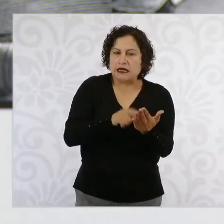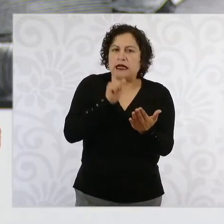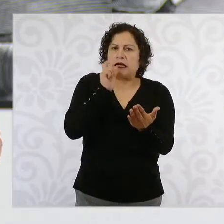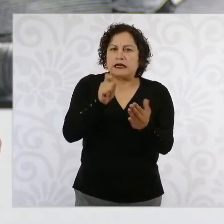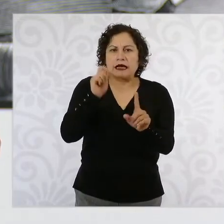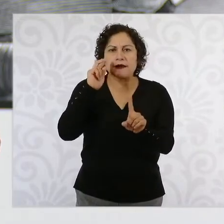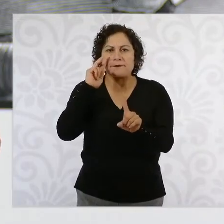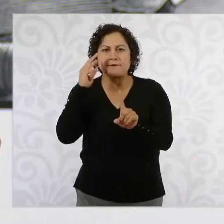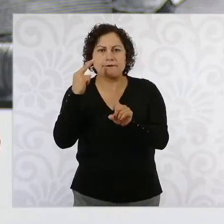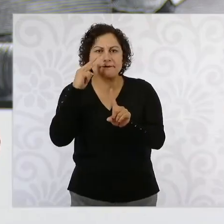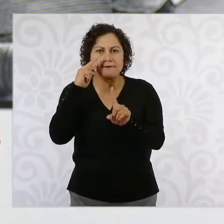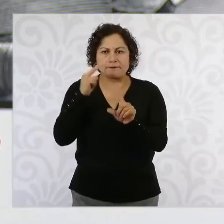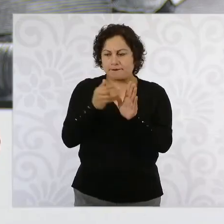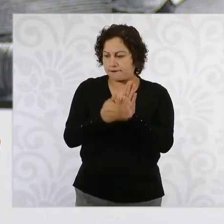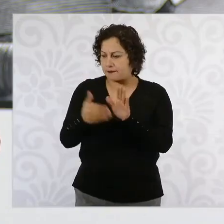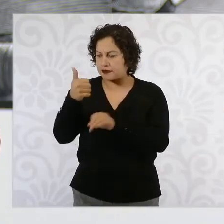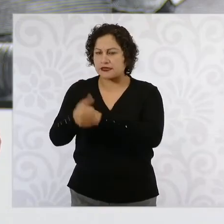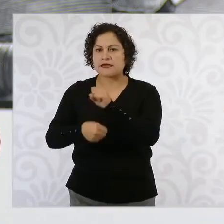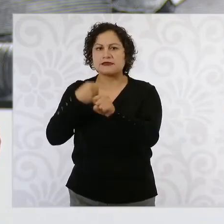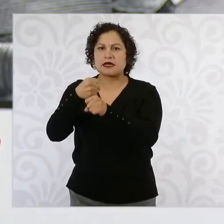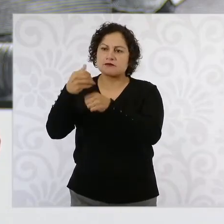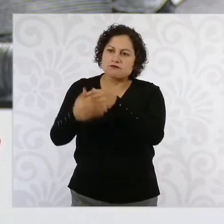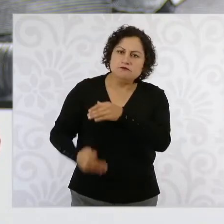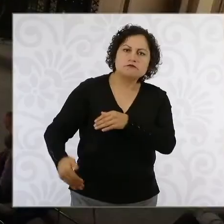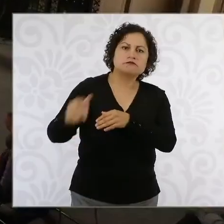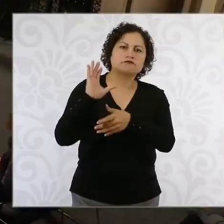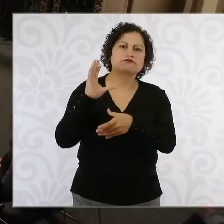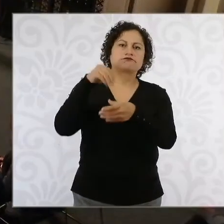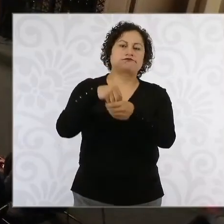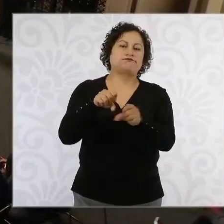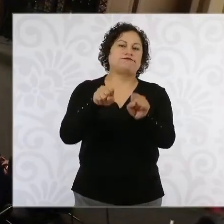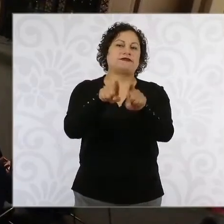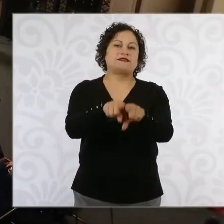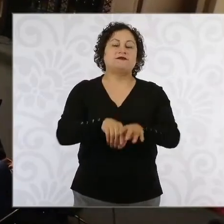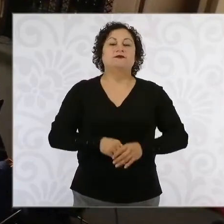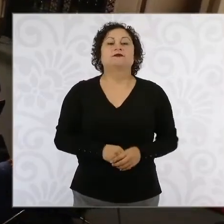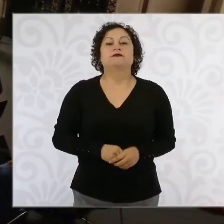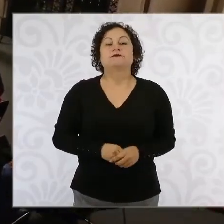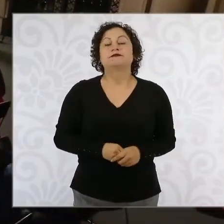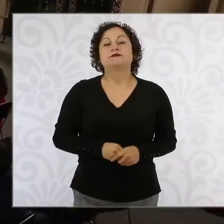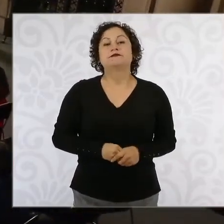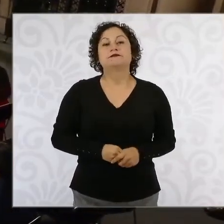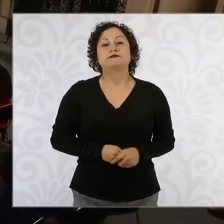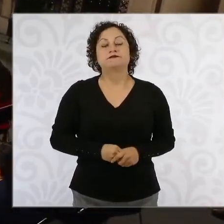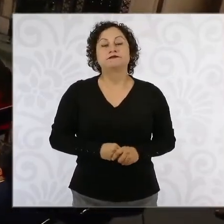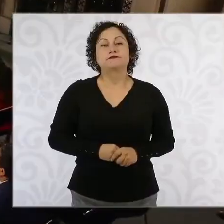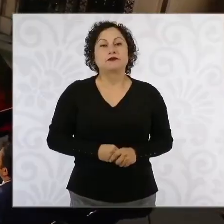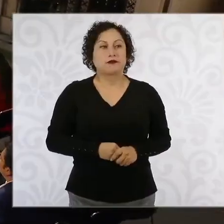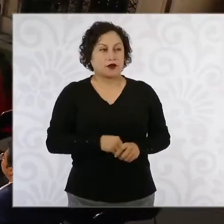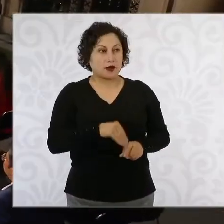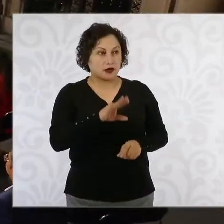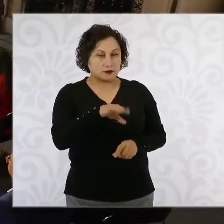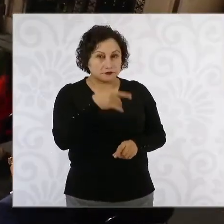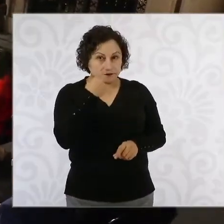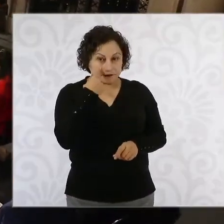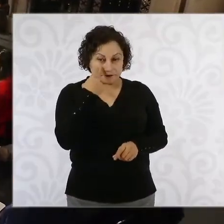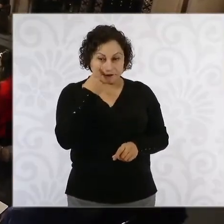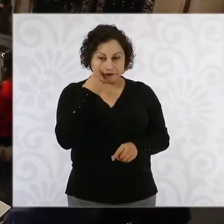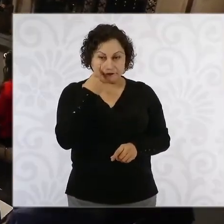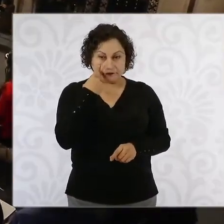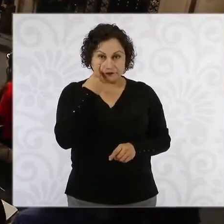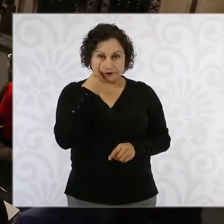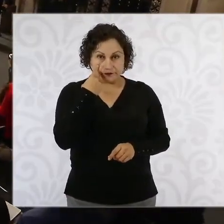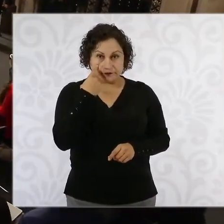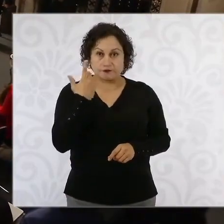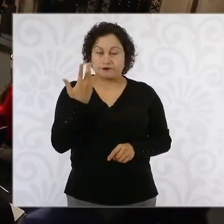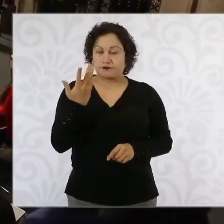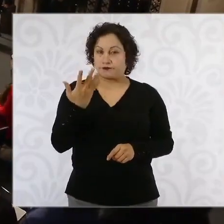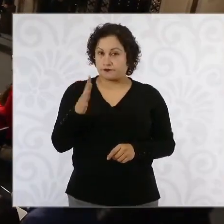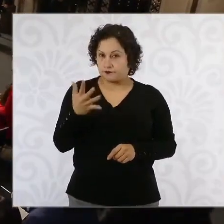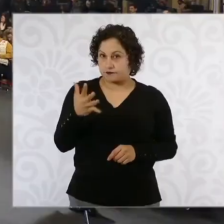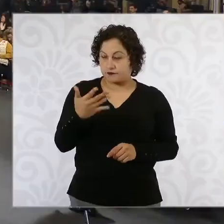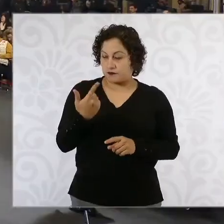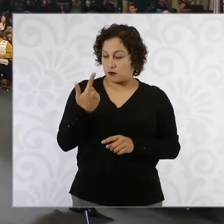de largo plazo para nuestro país eh eh hace como un mes un diputado de la Ciudad de México hizo